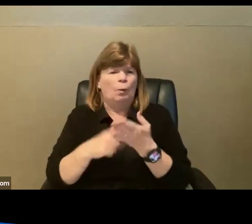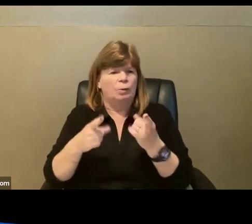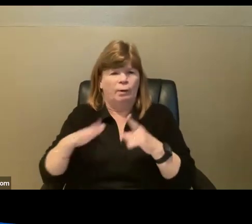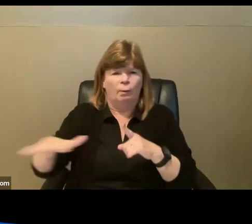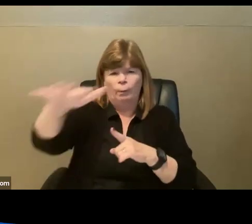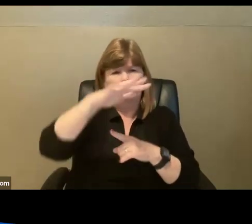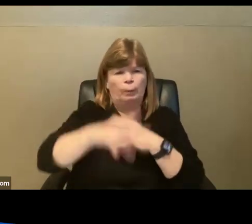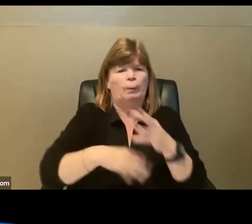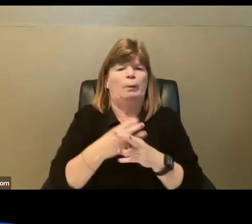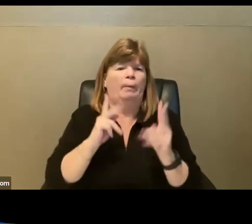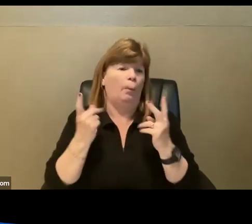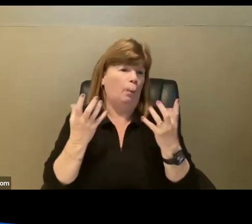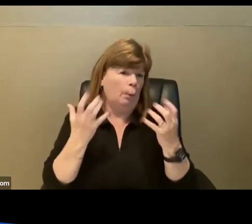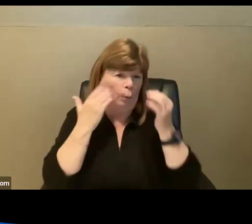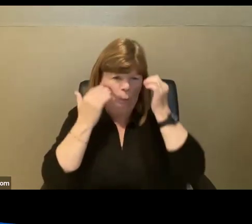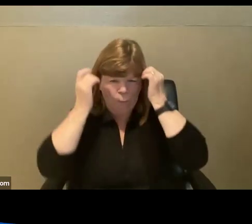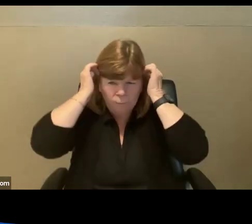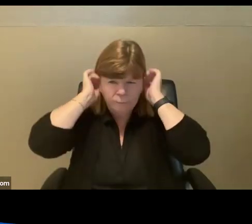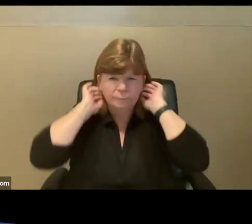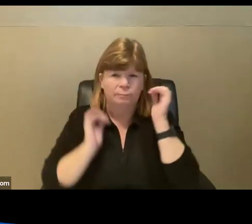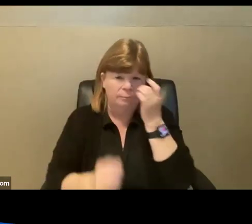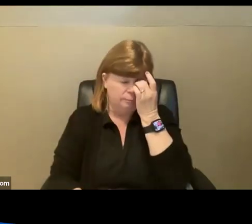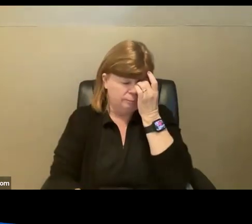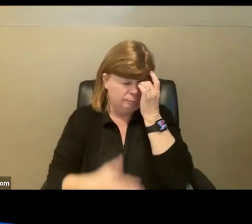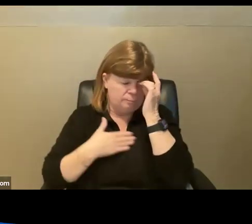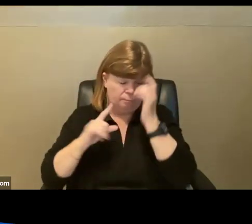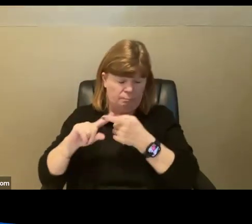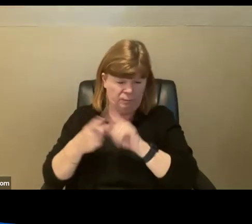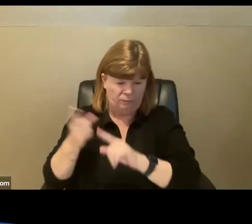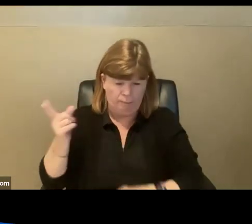La gente siempre quiere saber. Mi amigo Bob. ¿Qué hay de nuevo, Linda?